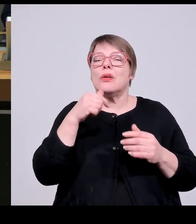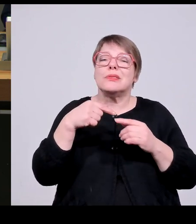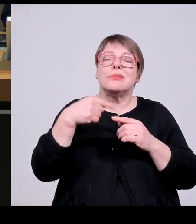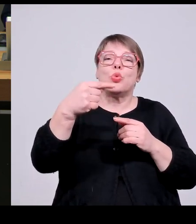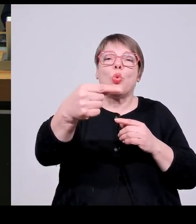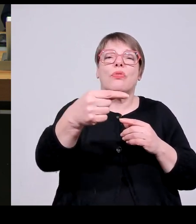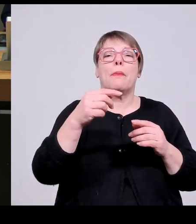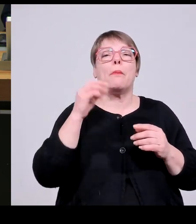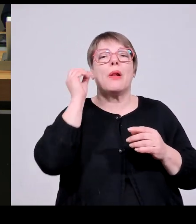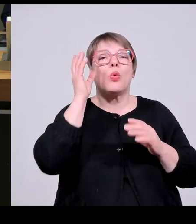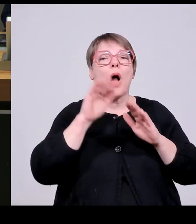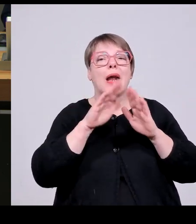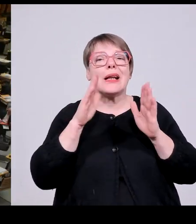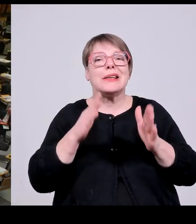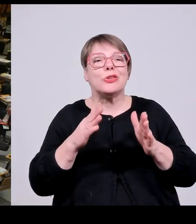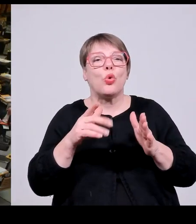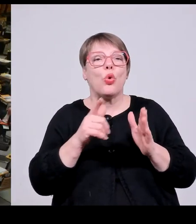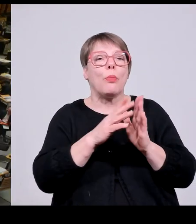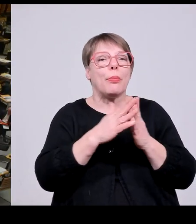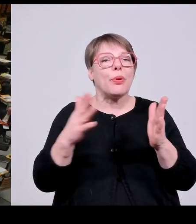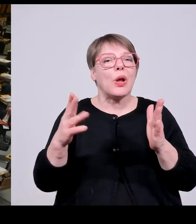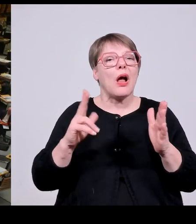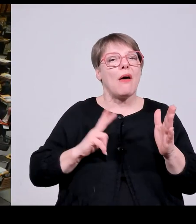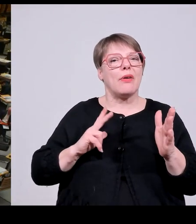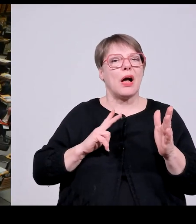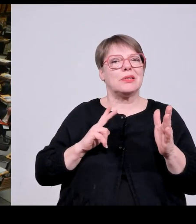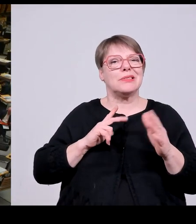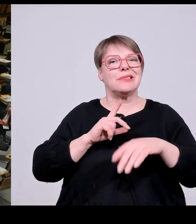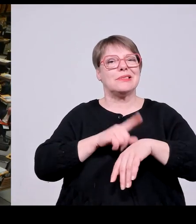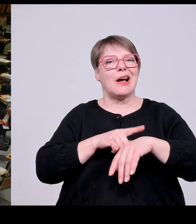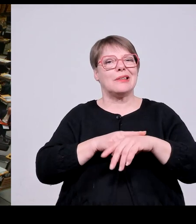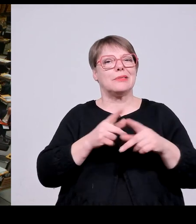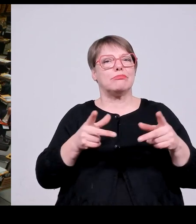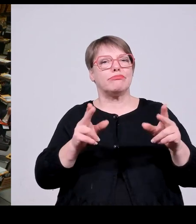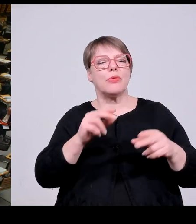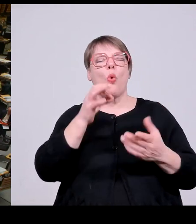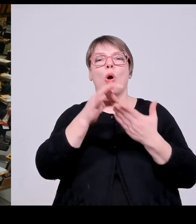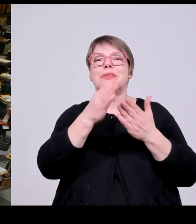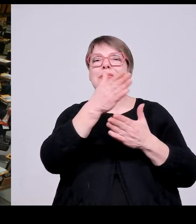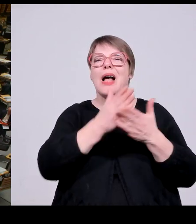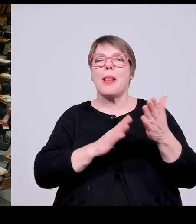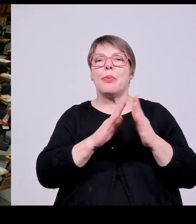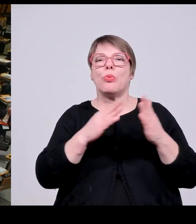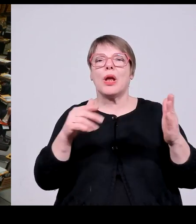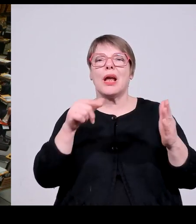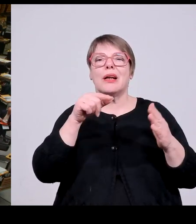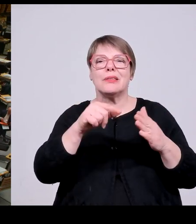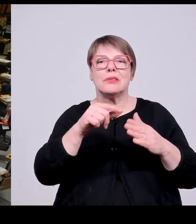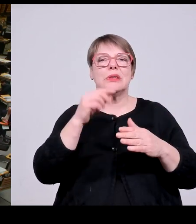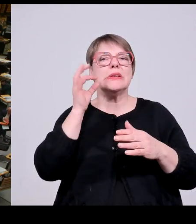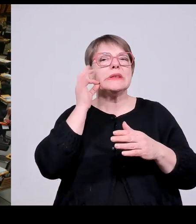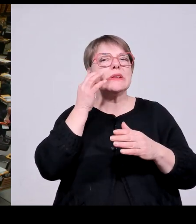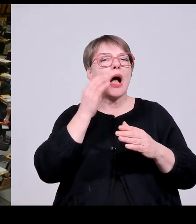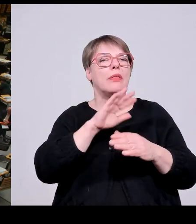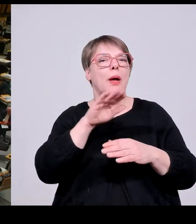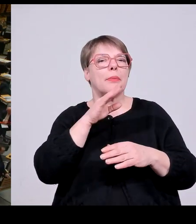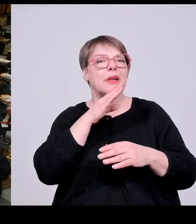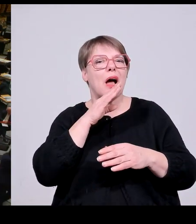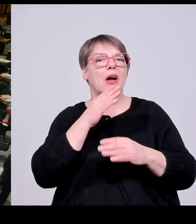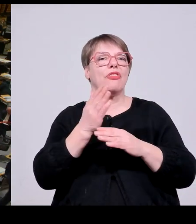Rahmen festlegen, dann wird die FDP am Ende bei ihrem Gesetz dabei sein. Vielen Dank.(Beifall) (Rednerwechsel) Vielen Dank, Herr Kollege. Weitere Wortmeldungen liegen